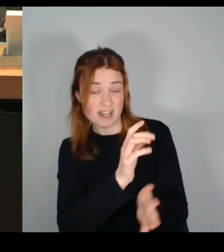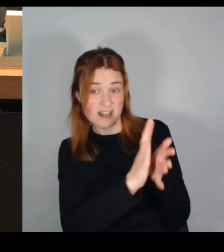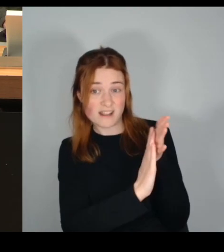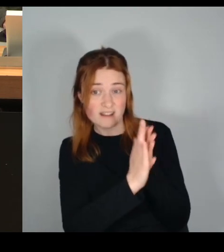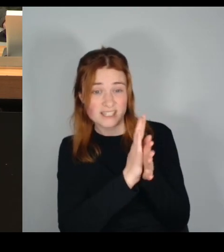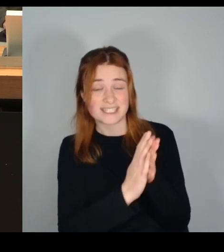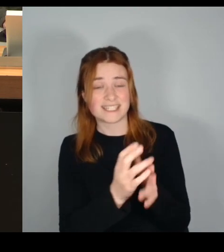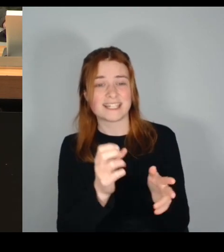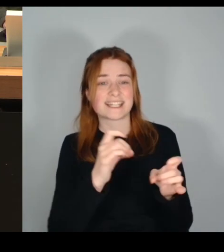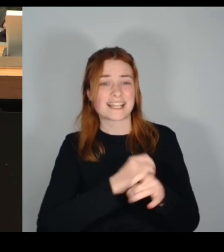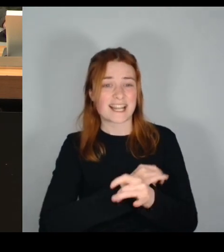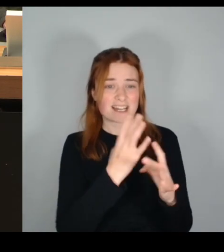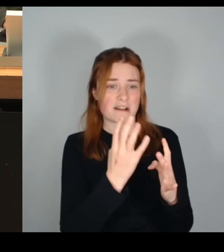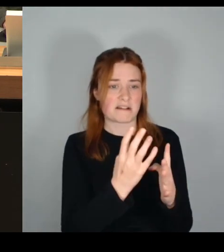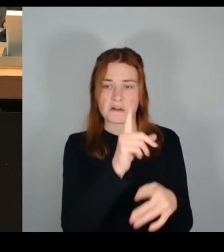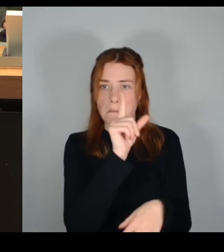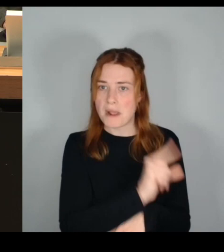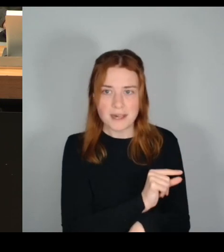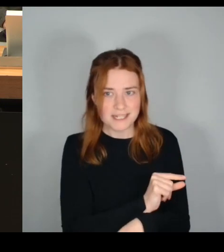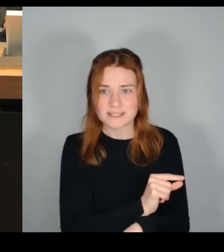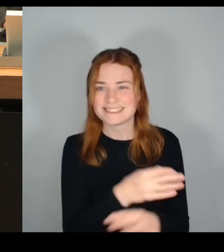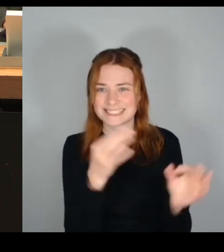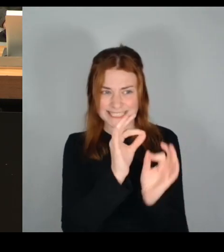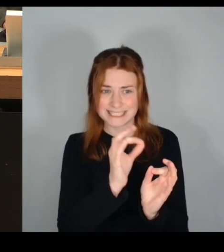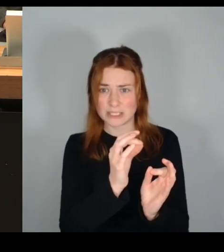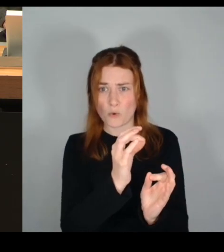Atomkraft ist und bleibt eine Hochrisikotechnologie.